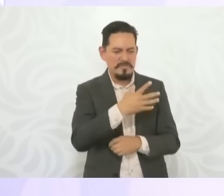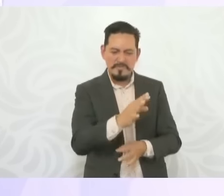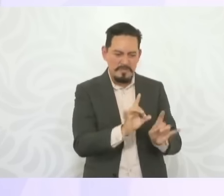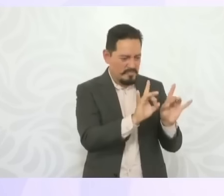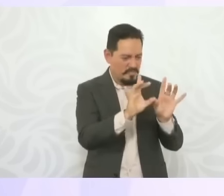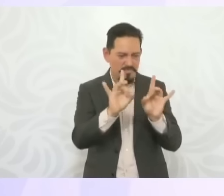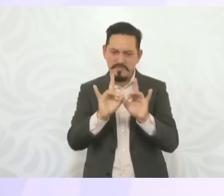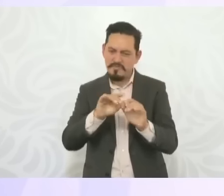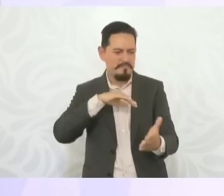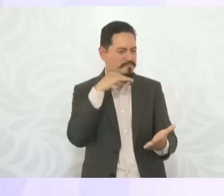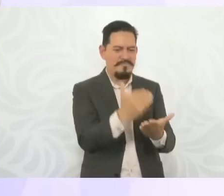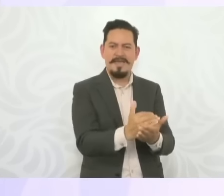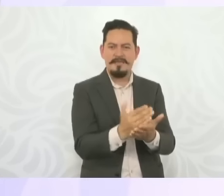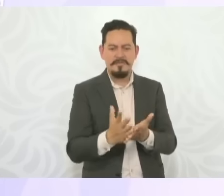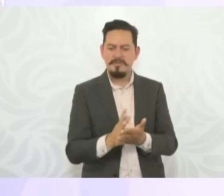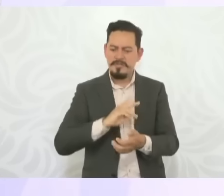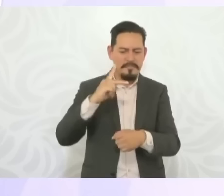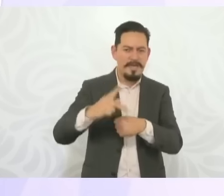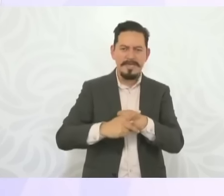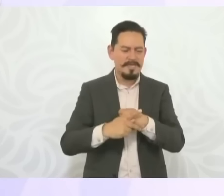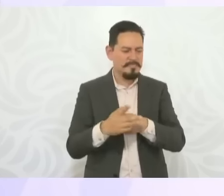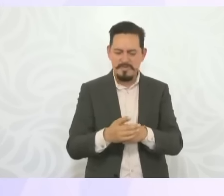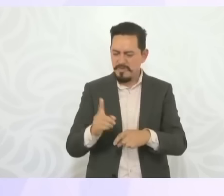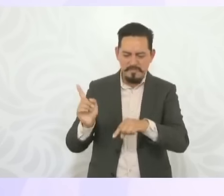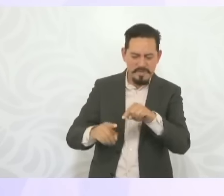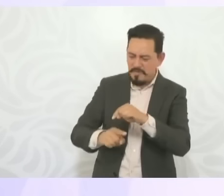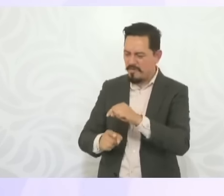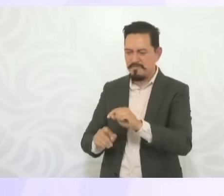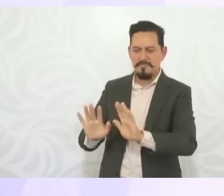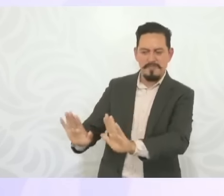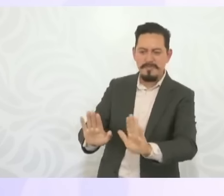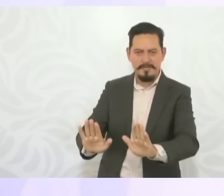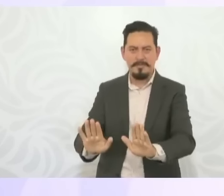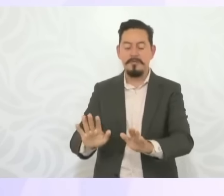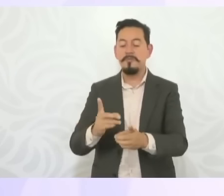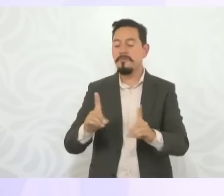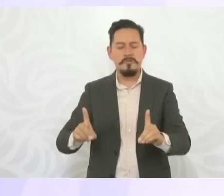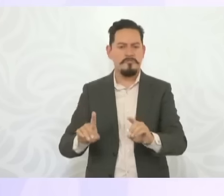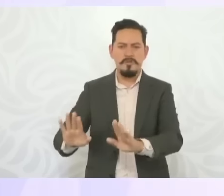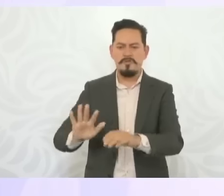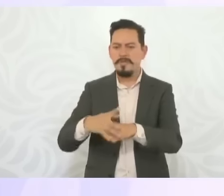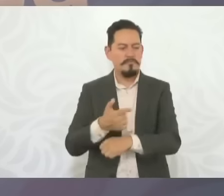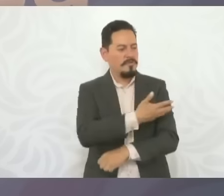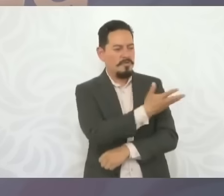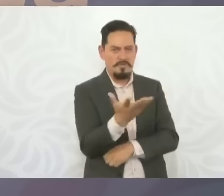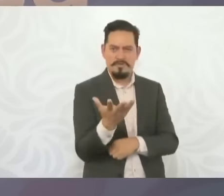en el que el país se debate, sintiendo frenado su proceso por quienes tienen en sus manos el poder